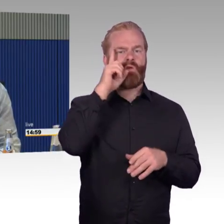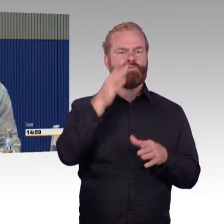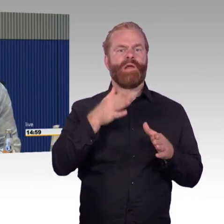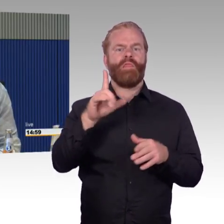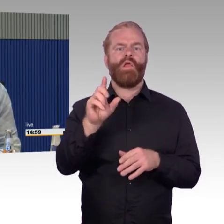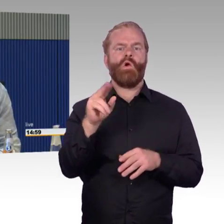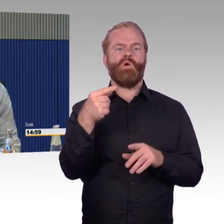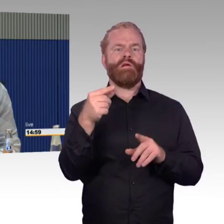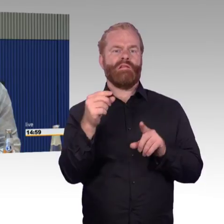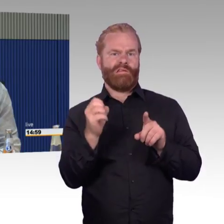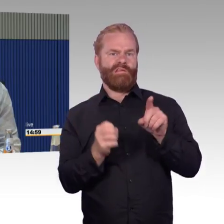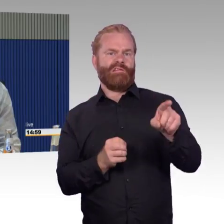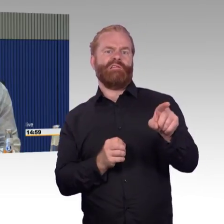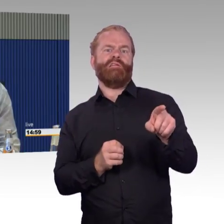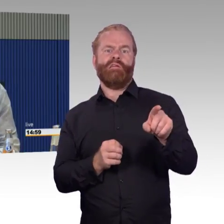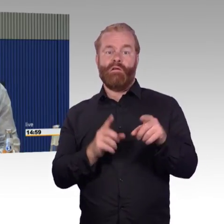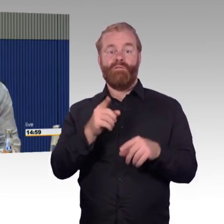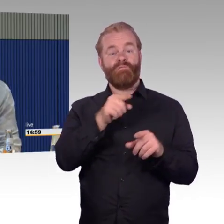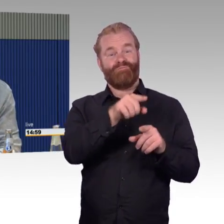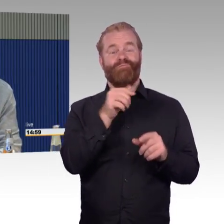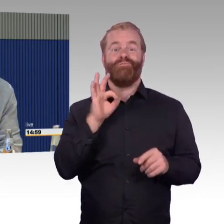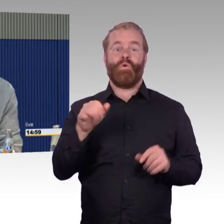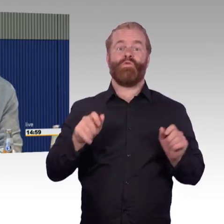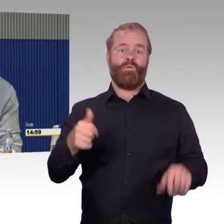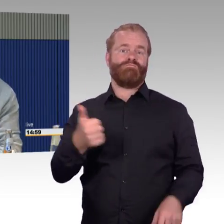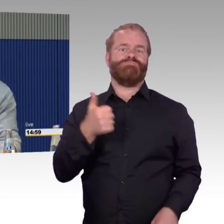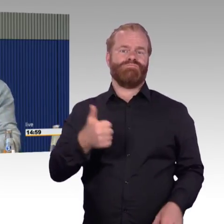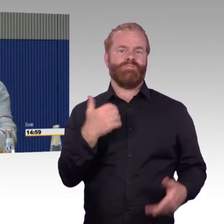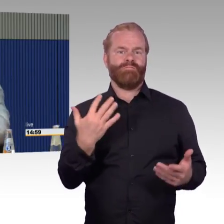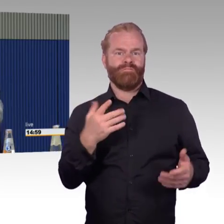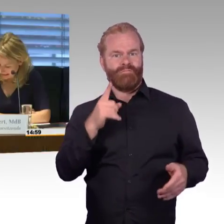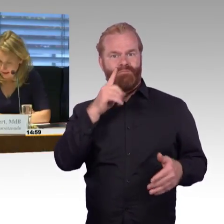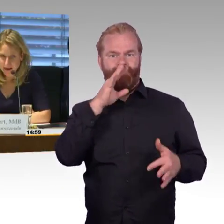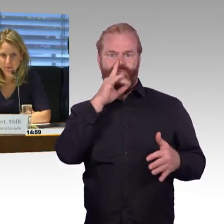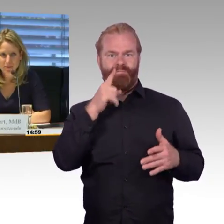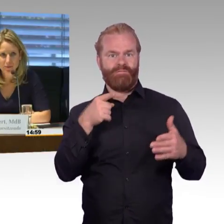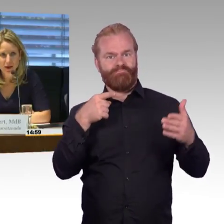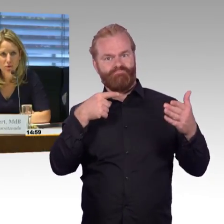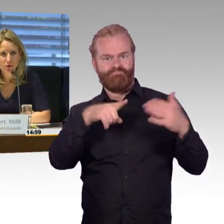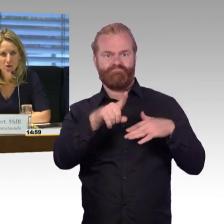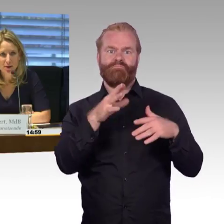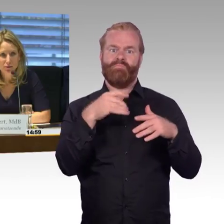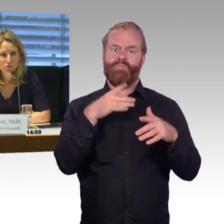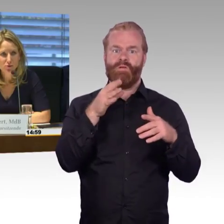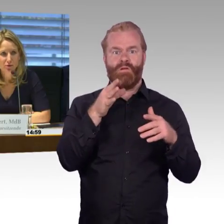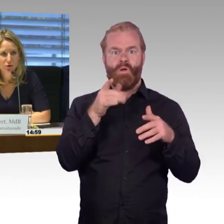Ich bleibe bei dem ICE 1. Entschuldigung. (Rednerwechsel) Vielen Dank. Dann Herr Professor Barfuß